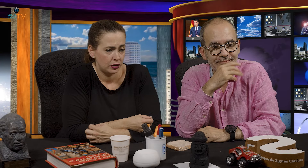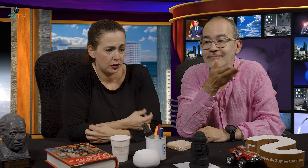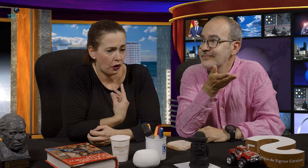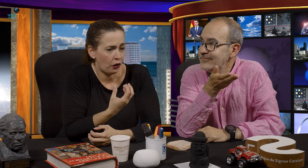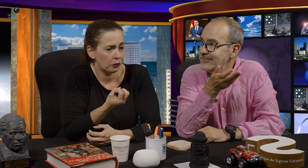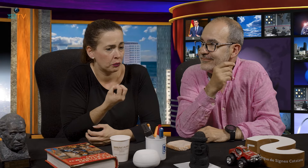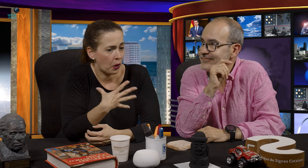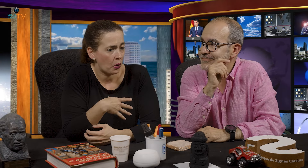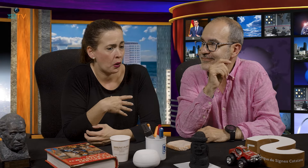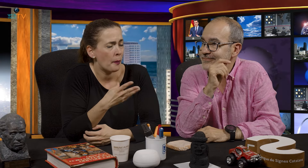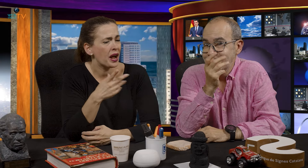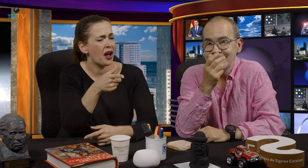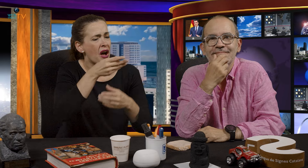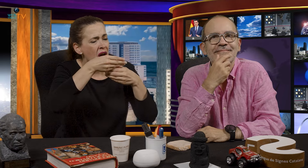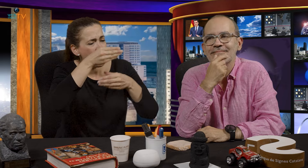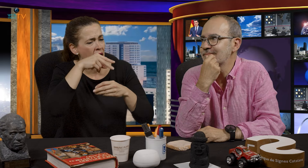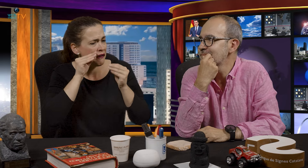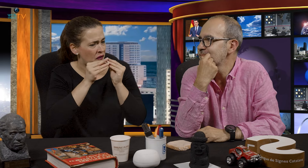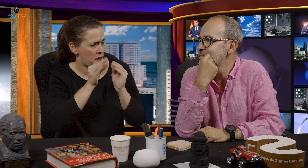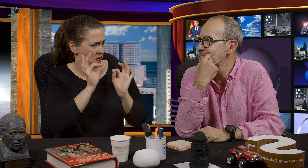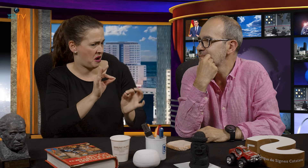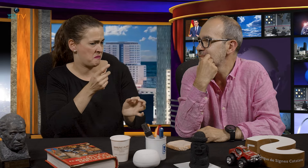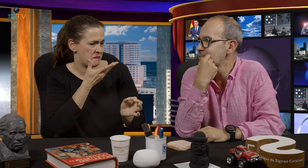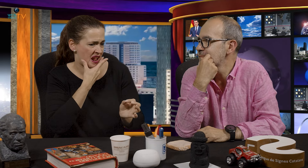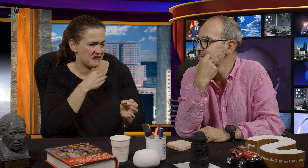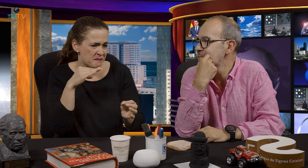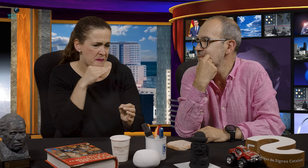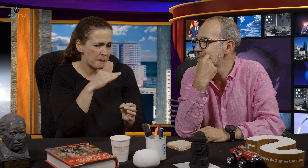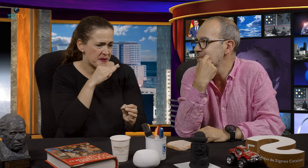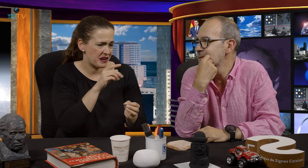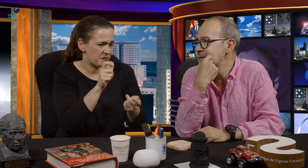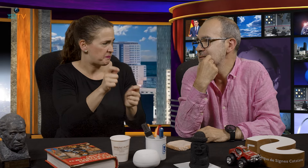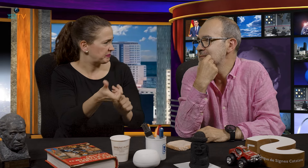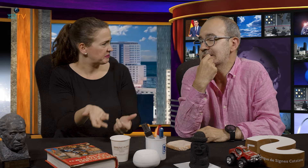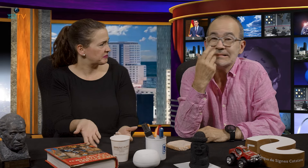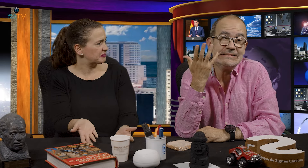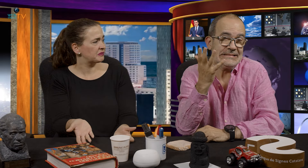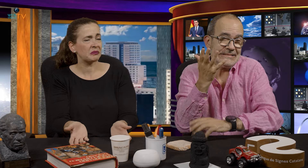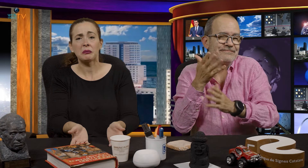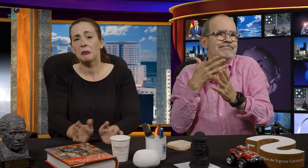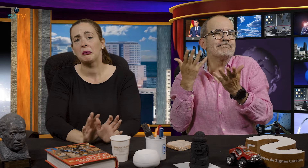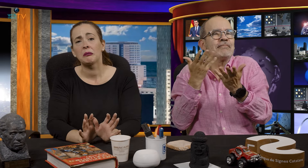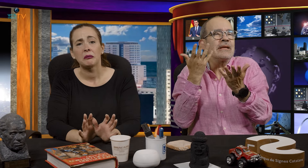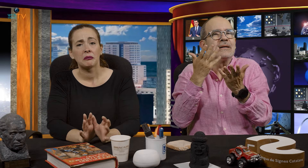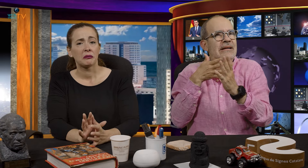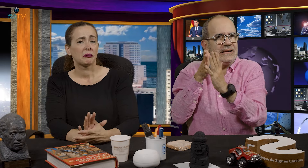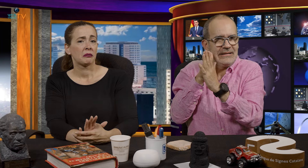¿Qué te parece? Muy bien. Pero el material del vaso es muy parecido al papel. Sí. Es difícil explicarlo.